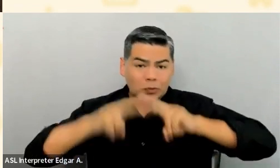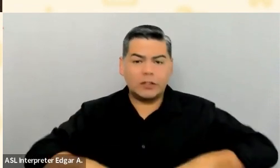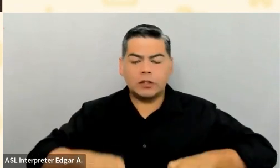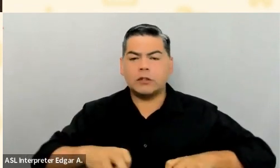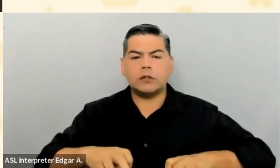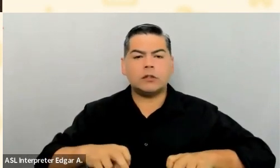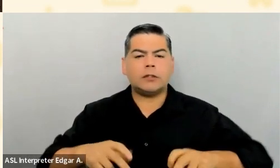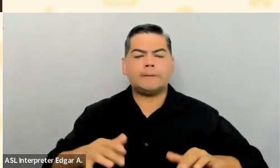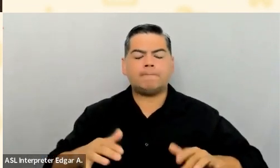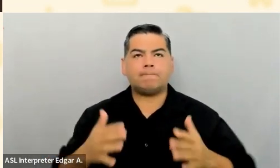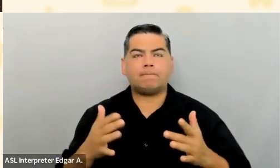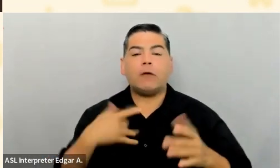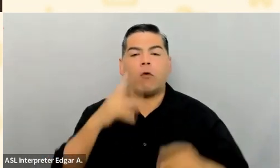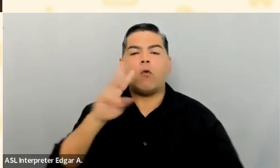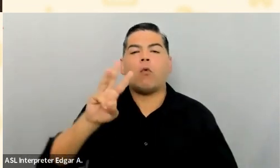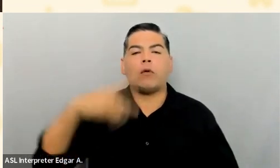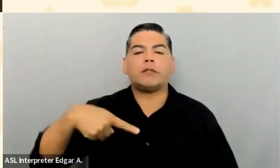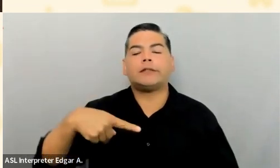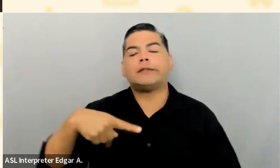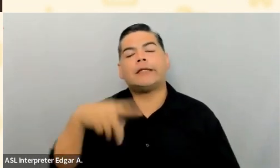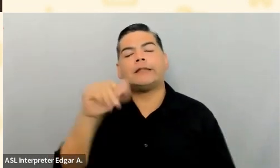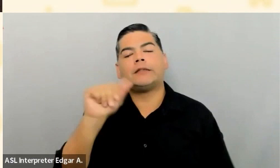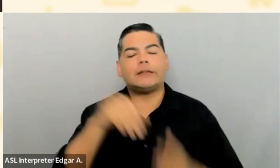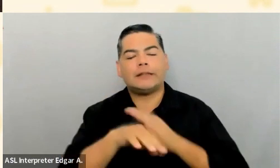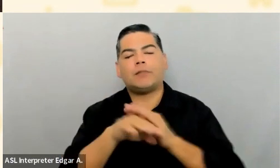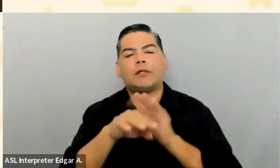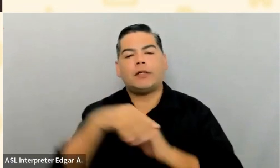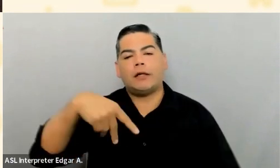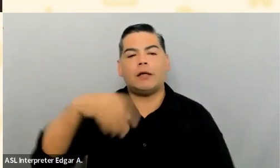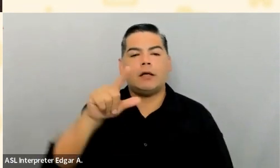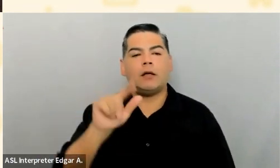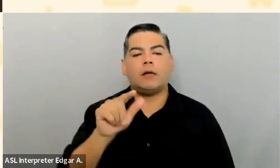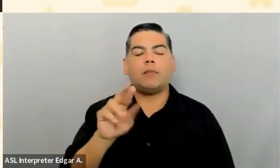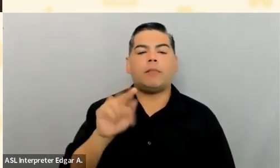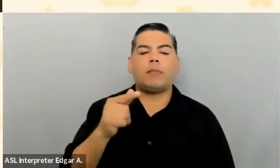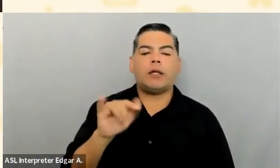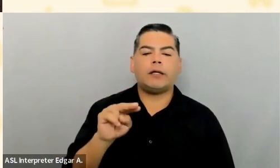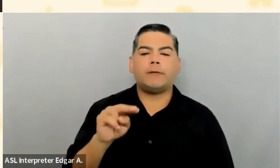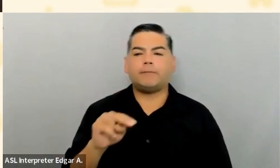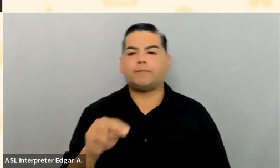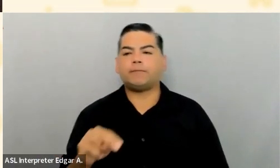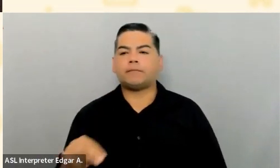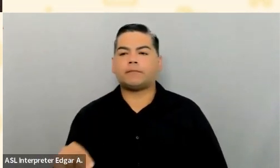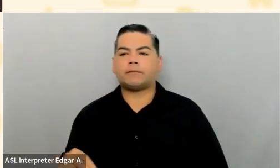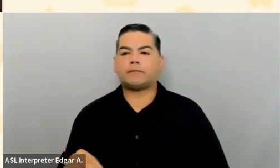en los complementos de accesibilidad de WordPress y revisé el sitio. Estaba muy emocionada.